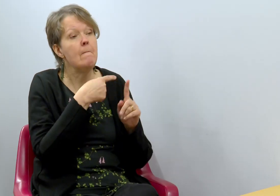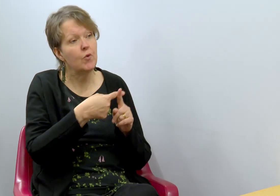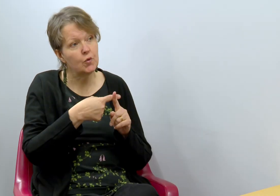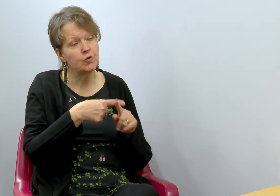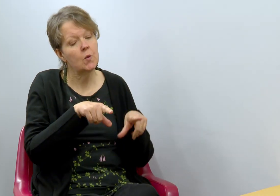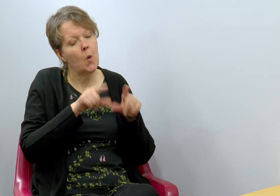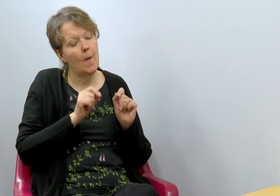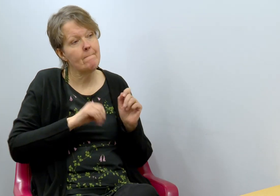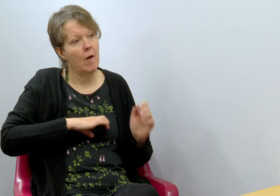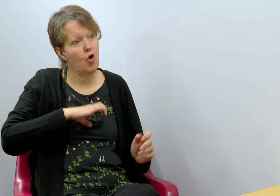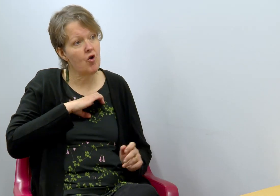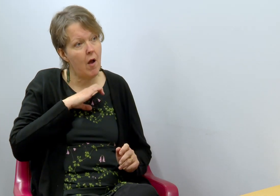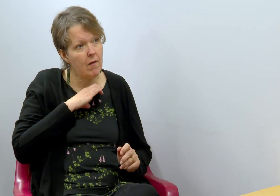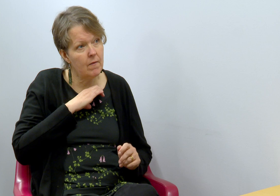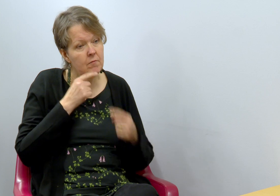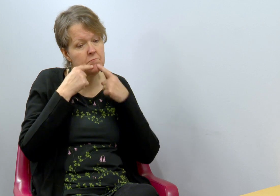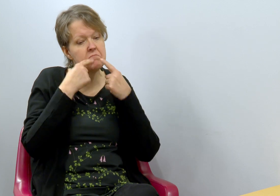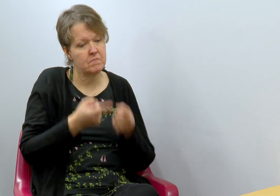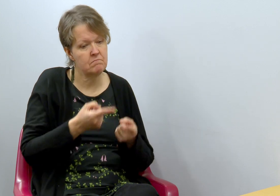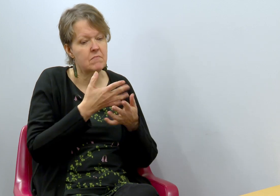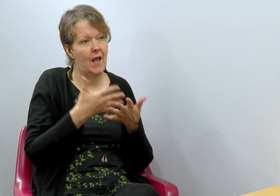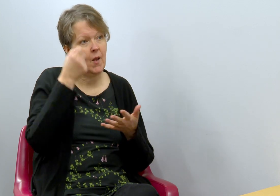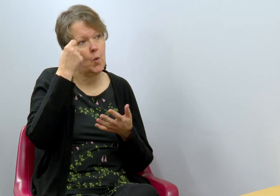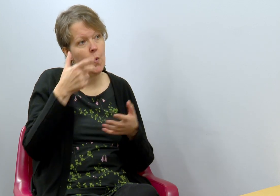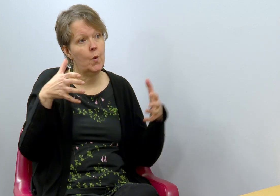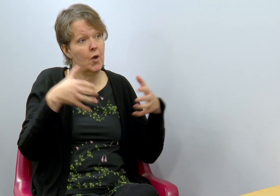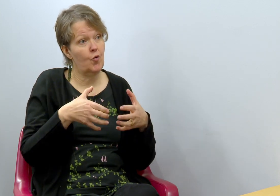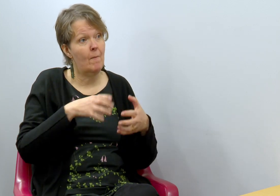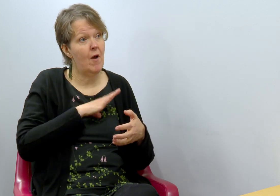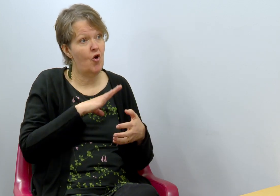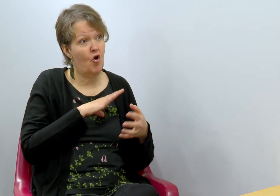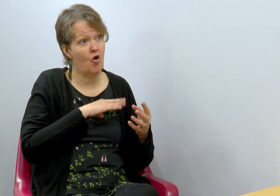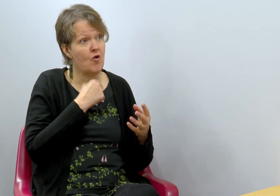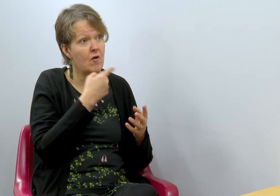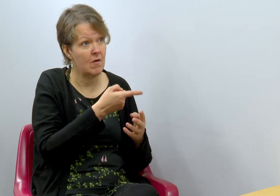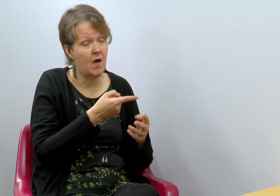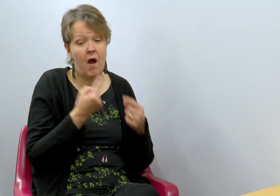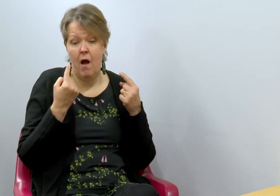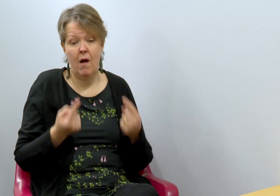Lisäksi laki huomioi myös codat omana kielellisenä - ja kulttuurisena ryhmänään.